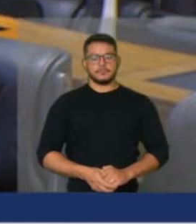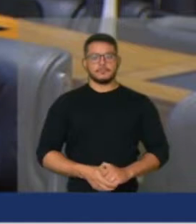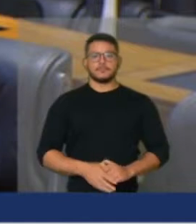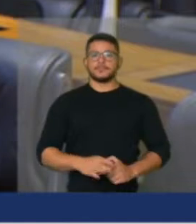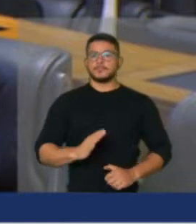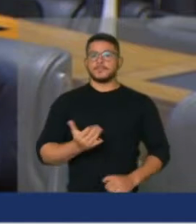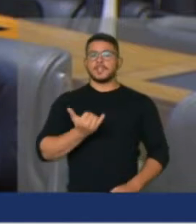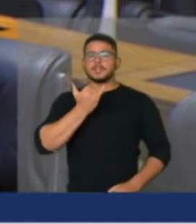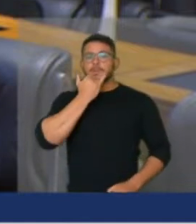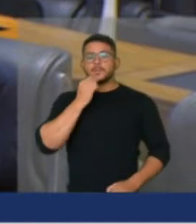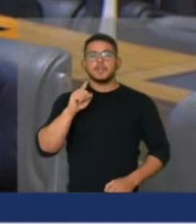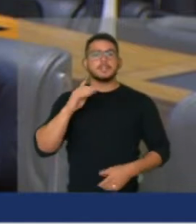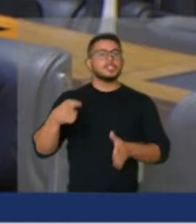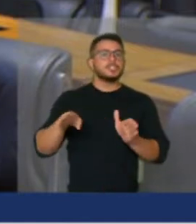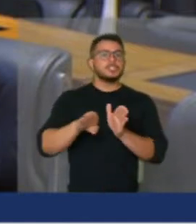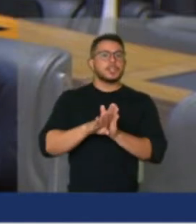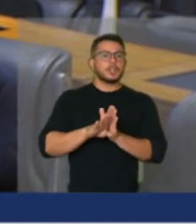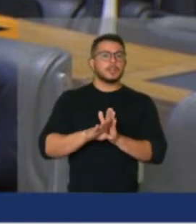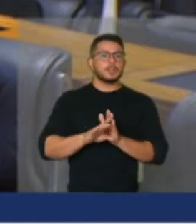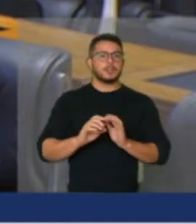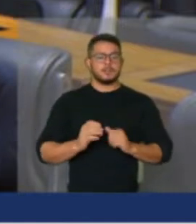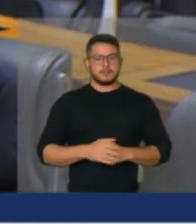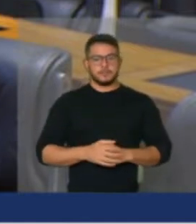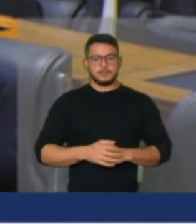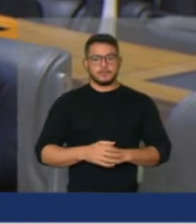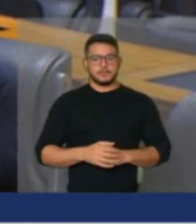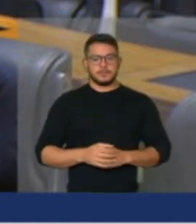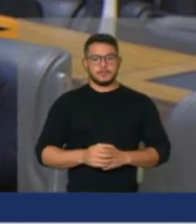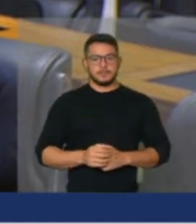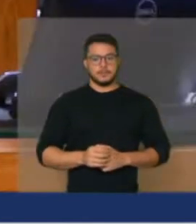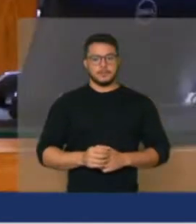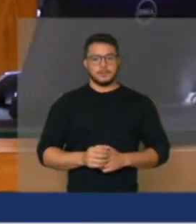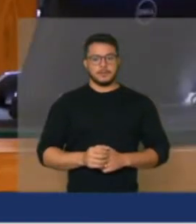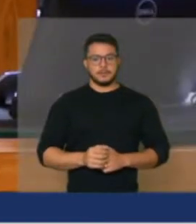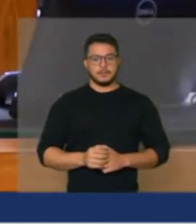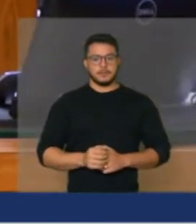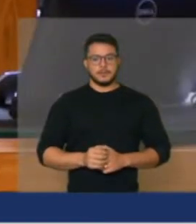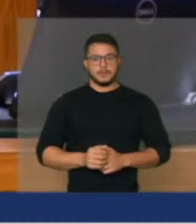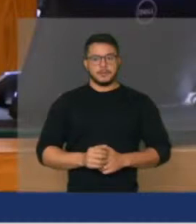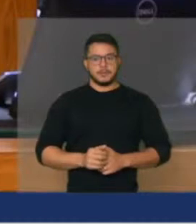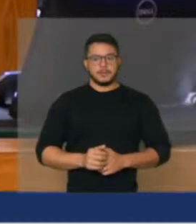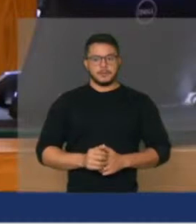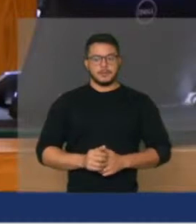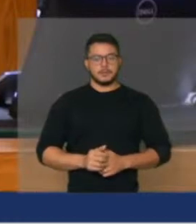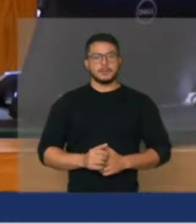PUDESSE DEFENDER A RETIRADA DA PAUTA. [PRESIDENTE]: EU VOU ABRIR A ORIENTAÇÃO, VOCÊ SE ELE CHEGAR, ANTES DE ENCERRAR